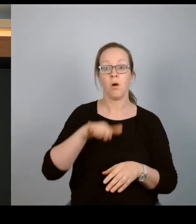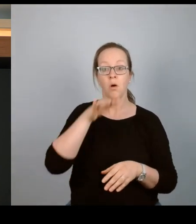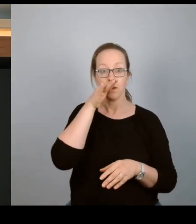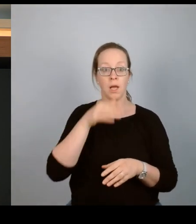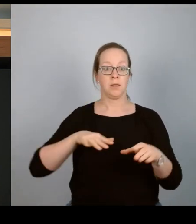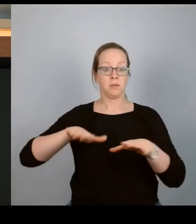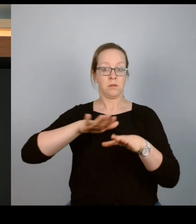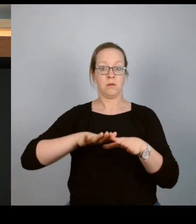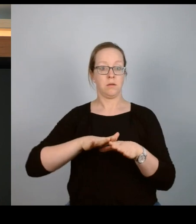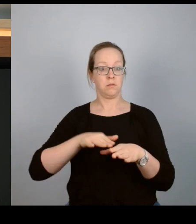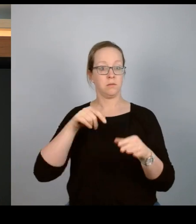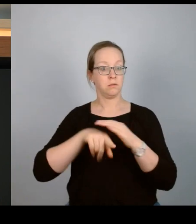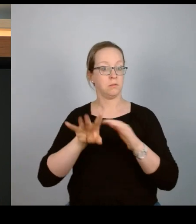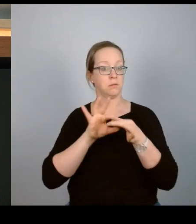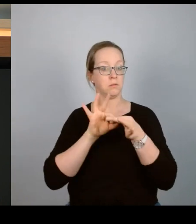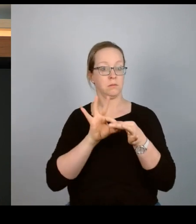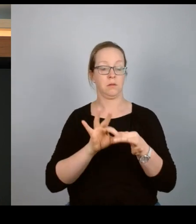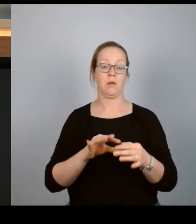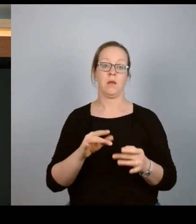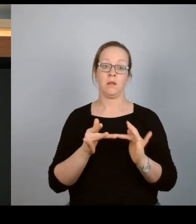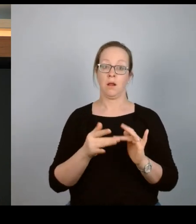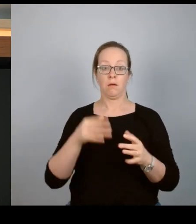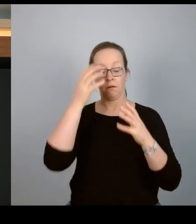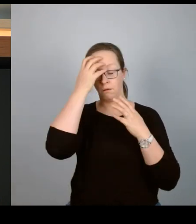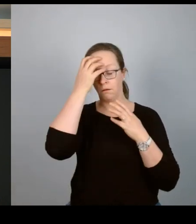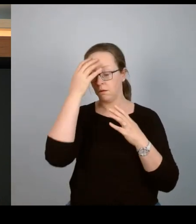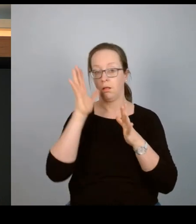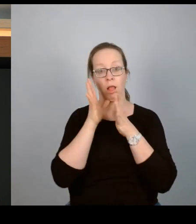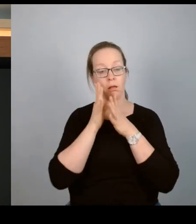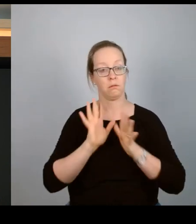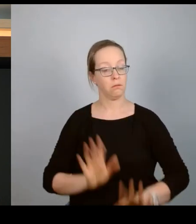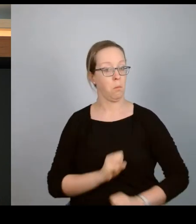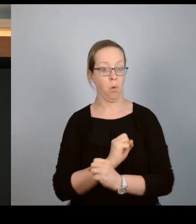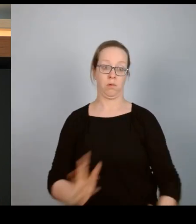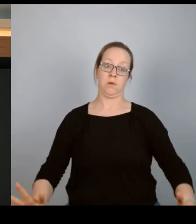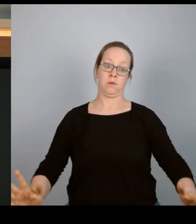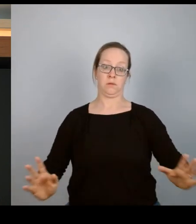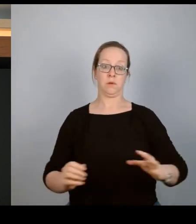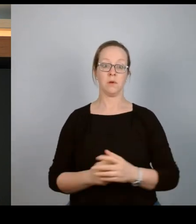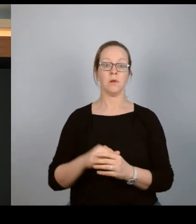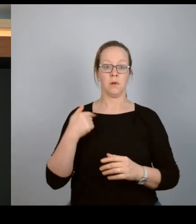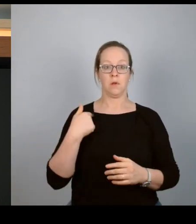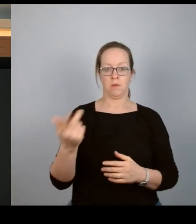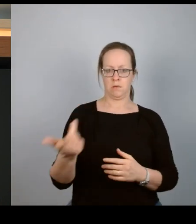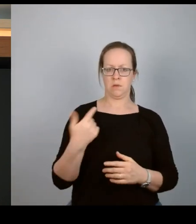Behörde schon seit längerem und das wird sich nicht ändern. Gerade weil sie den Datenschutz in der Bundeshauptst